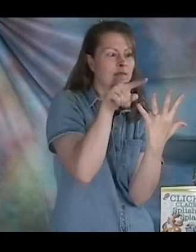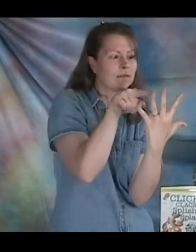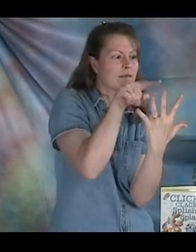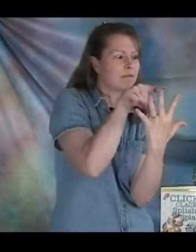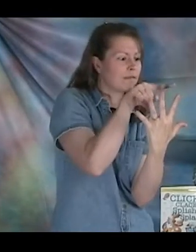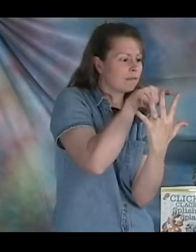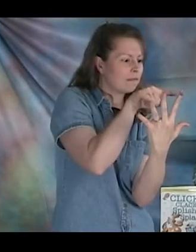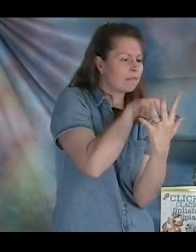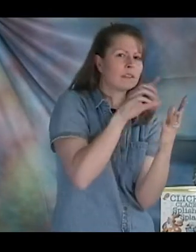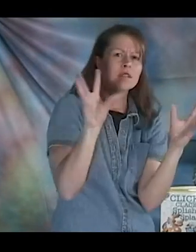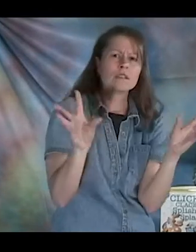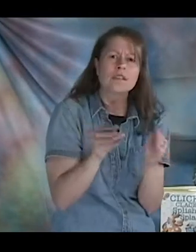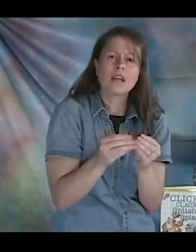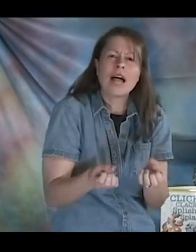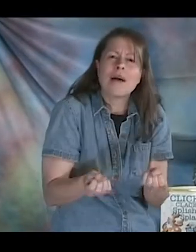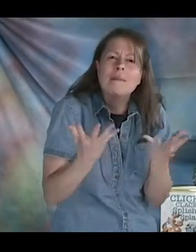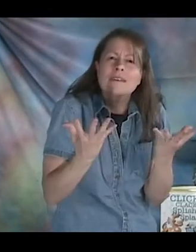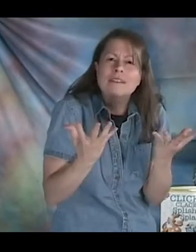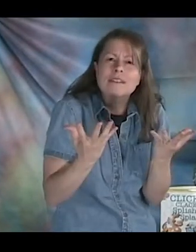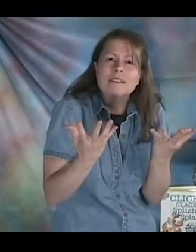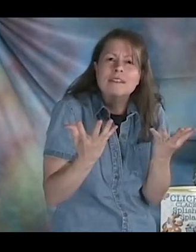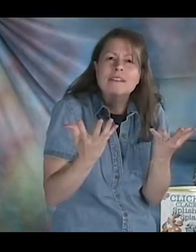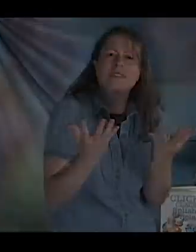seis, siete, ocho, nueve, diez. ¿Cuántos?